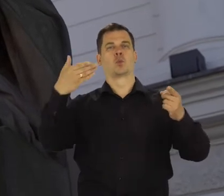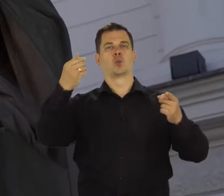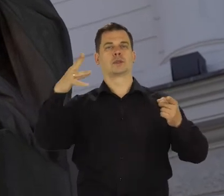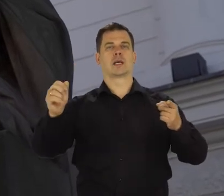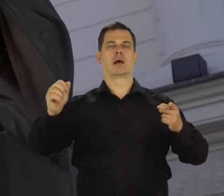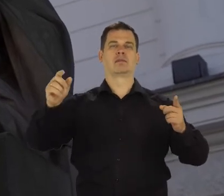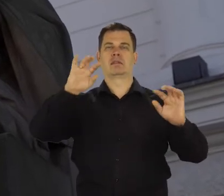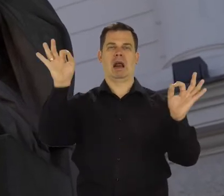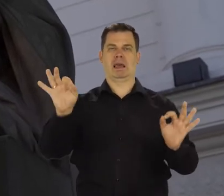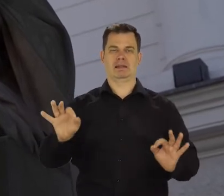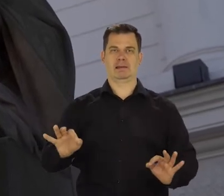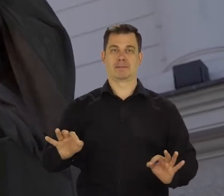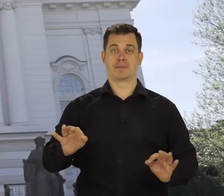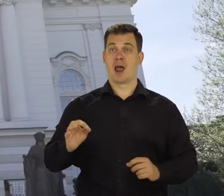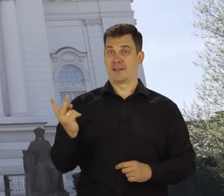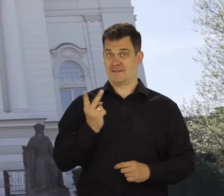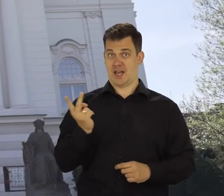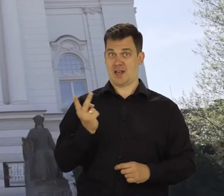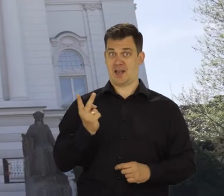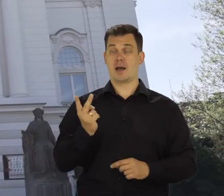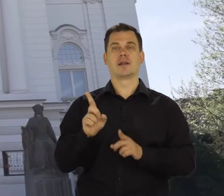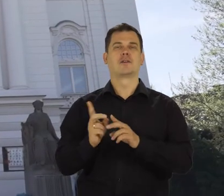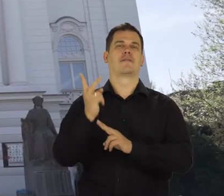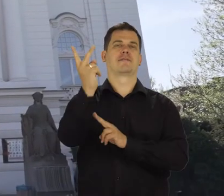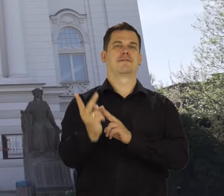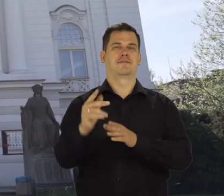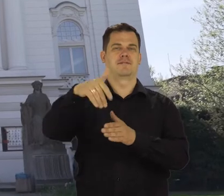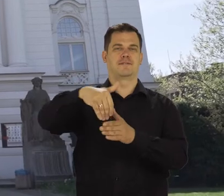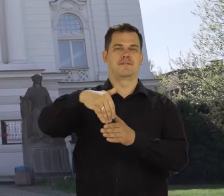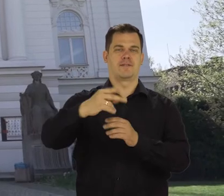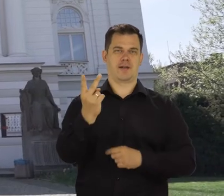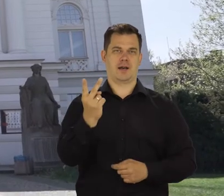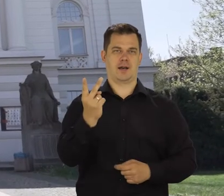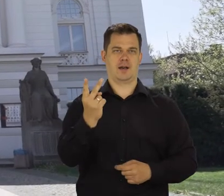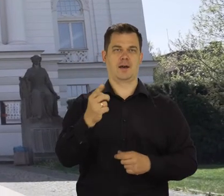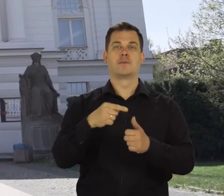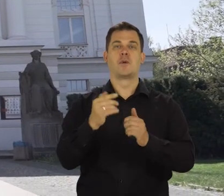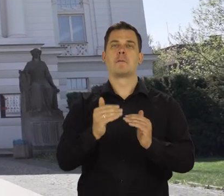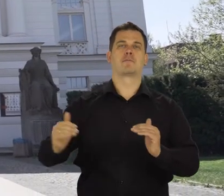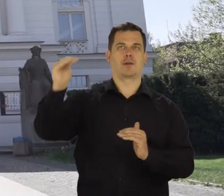I dwie muzy zdobią również wnętrza teatru, znajdują się nad sceną.